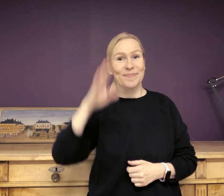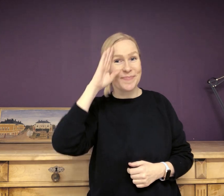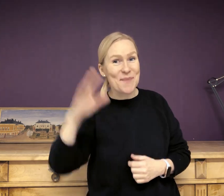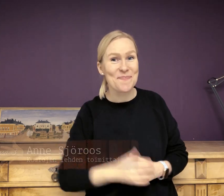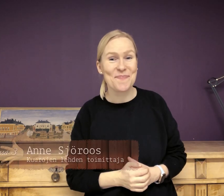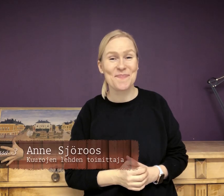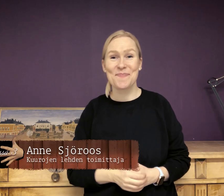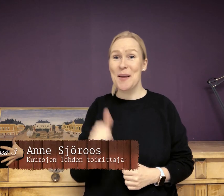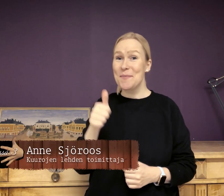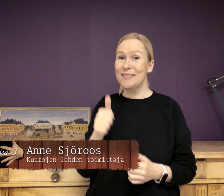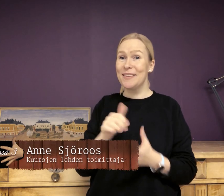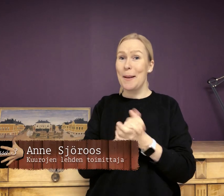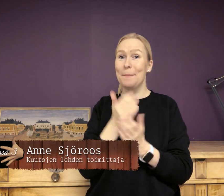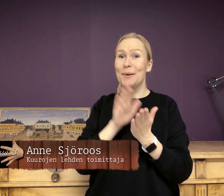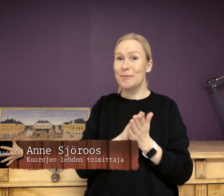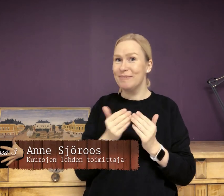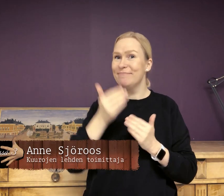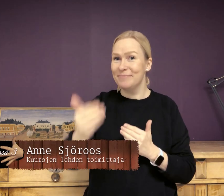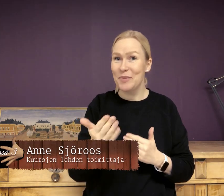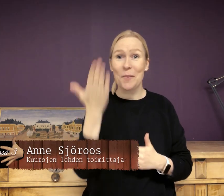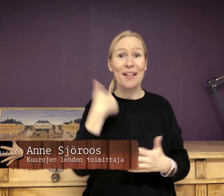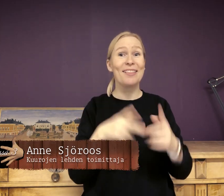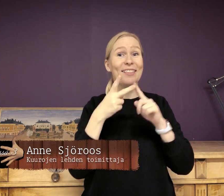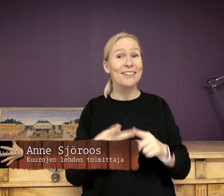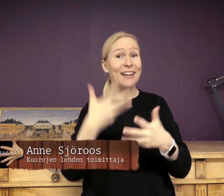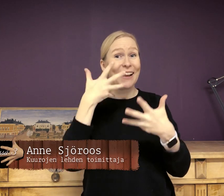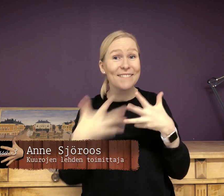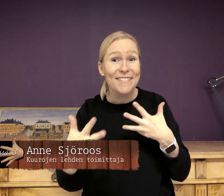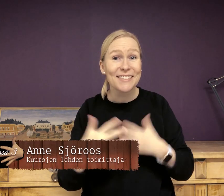Hei! Rivien välissä -tapahtuma järjestetään taas helmikuun 9. päivänä!